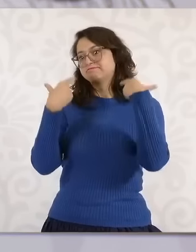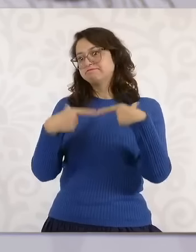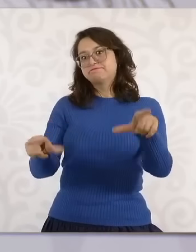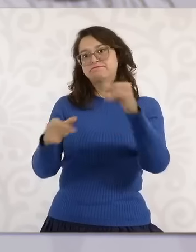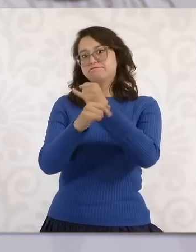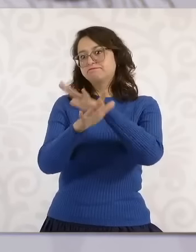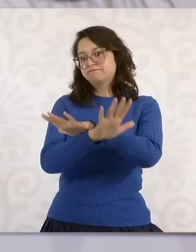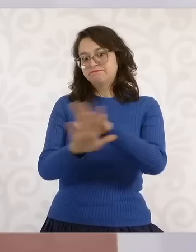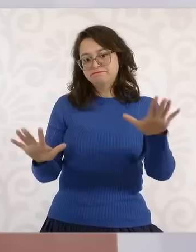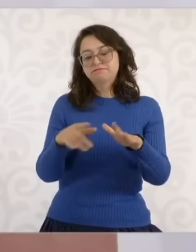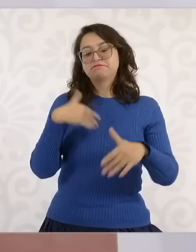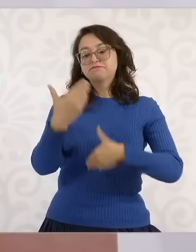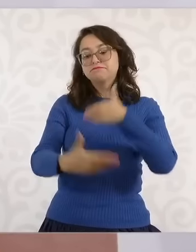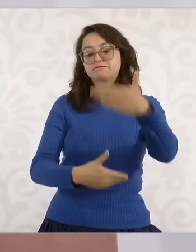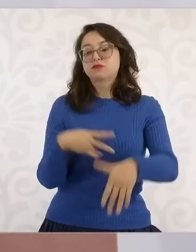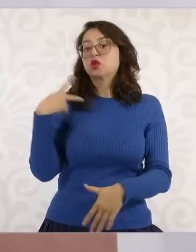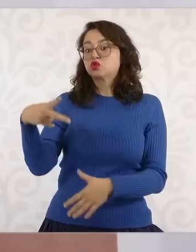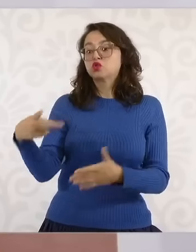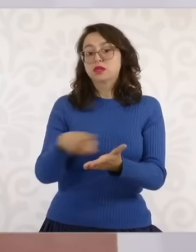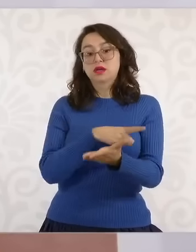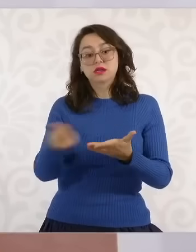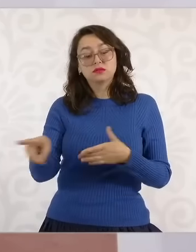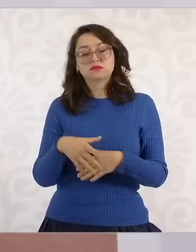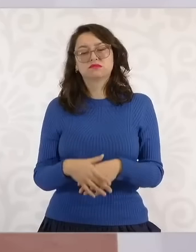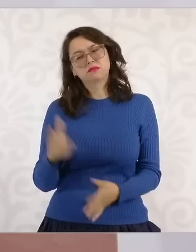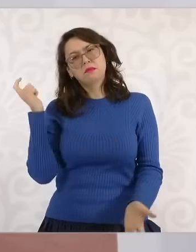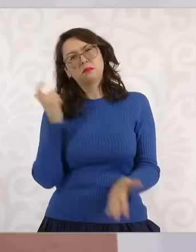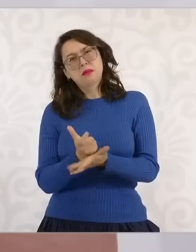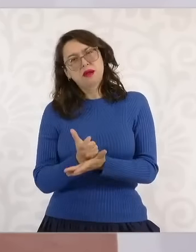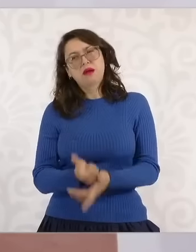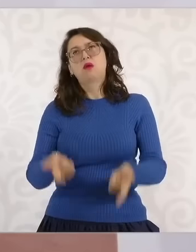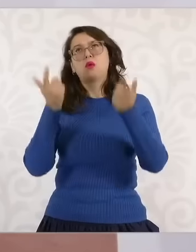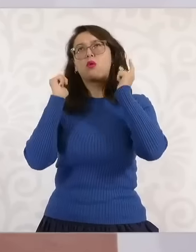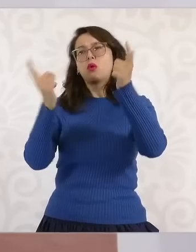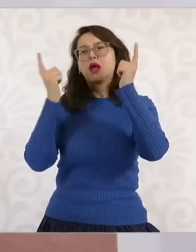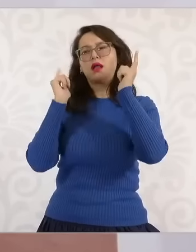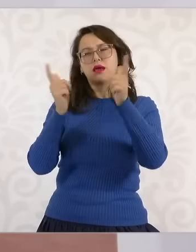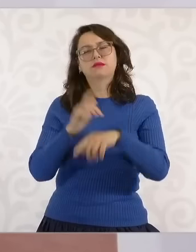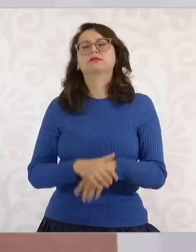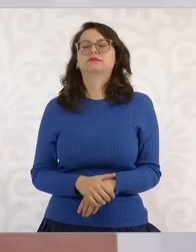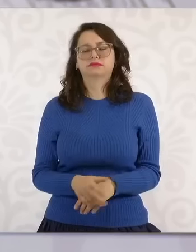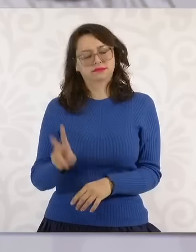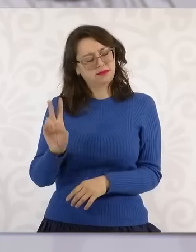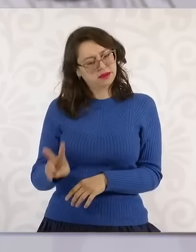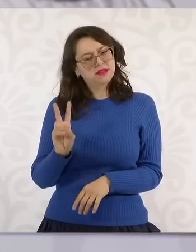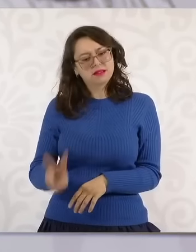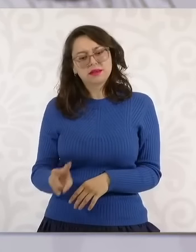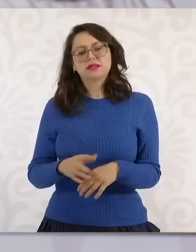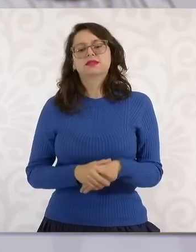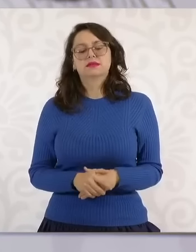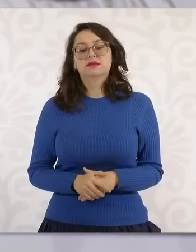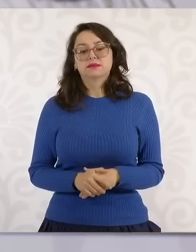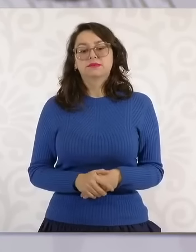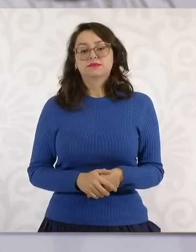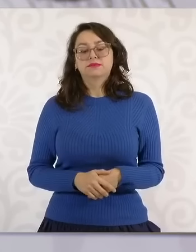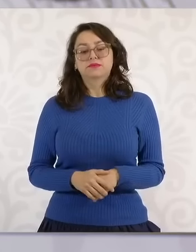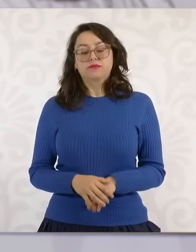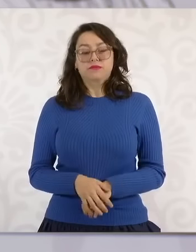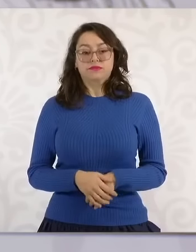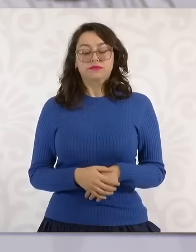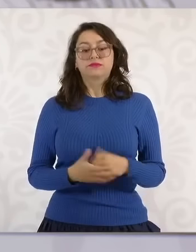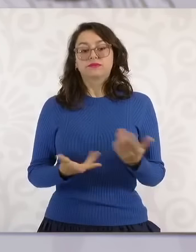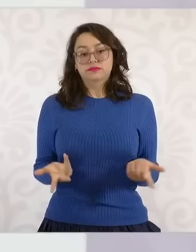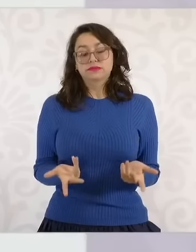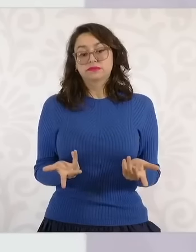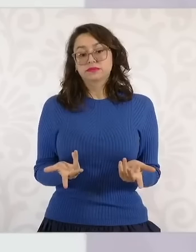qué tiene derecho. Y la verdad, ojalá paguen, la verdad, eh, que en el momento que se notifique,